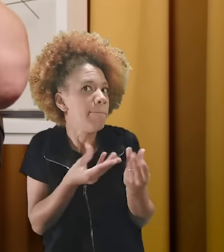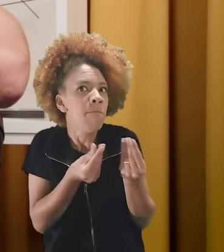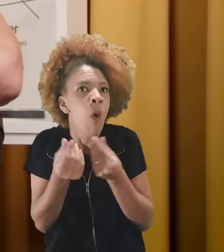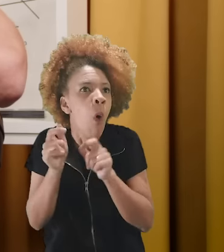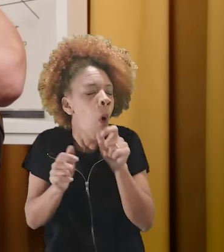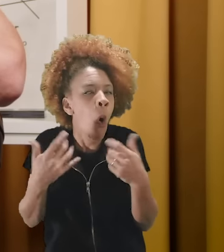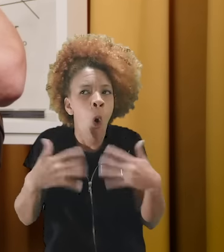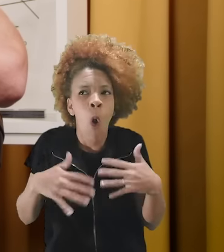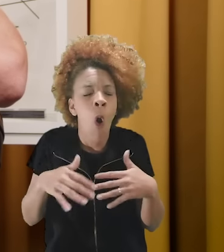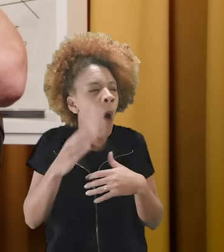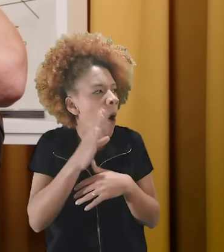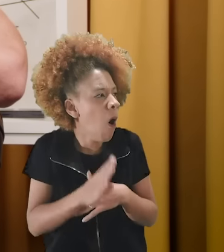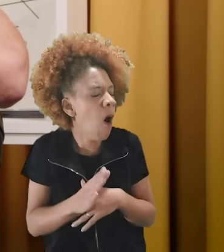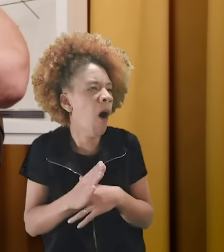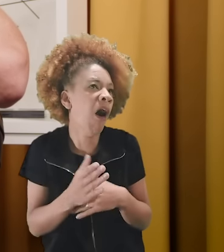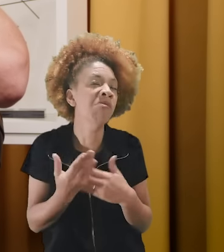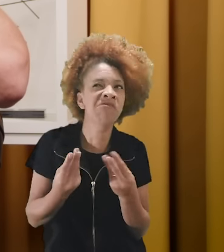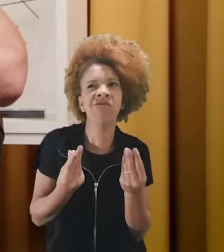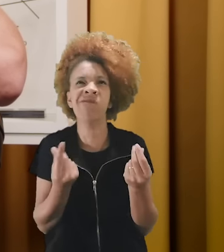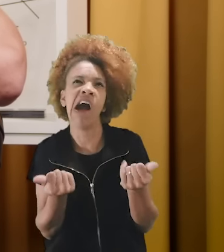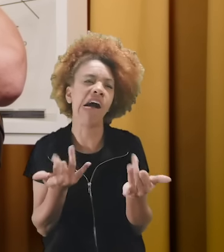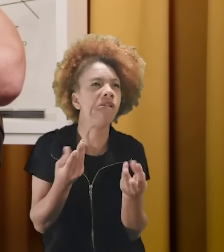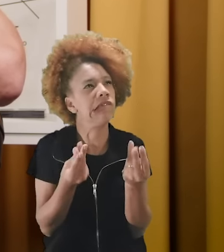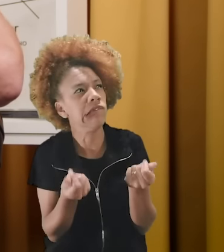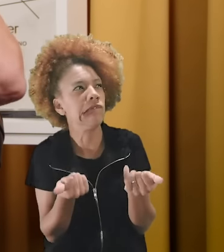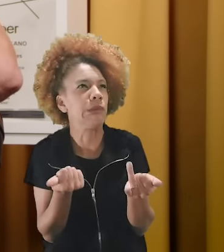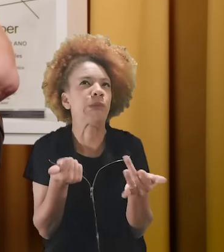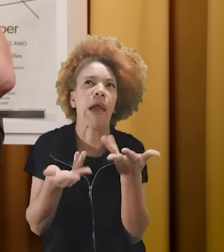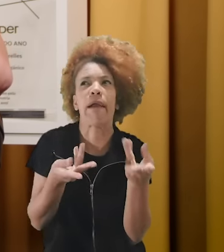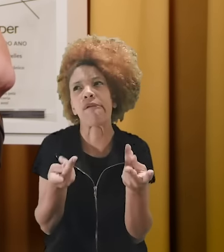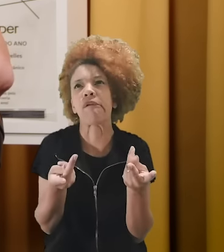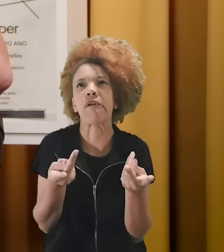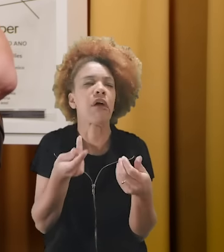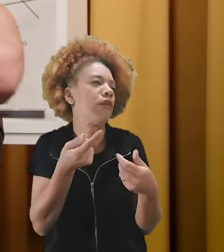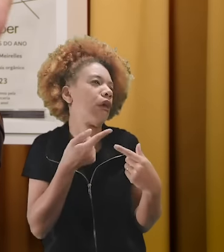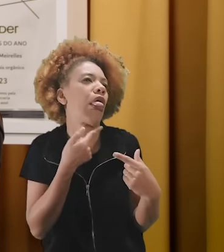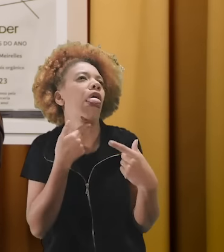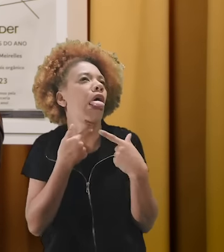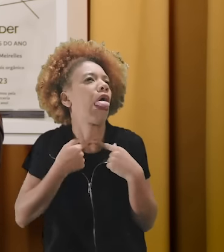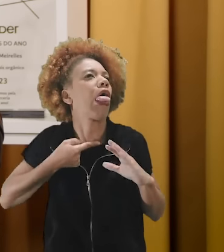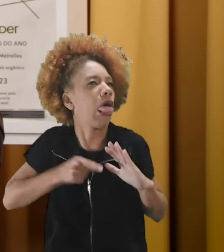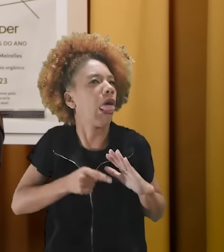muita gente brasileiro assim fica naquela coisa tipo ah você tá eh Jogando pela guela da gente